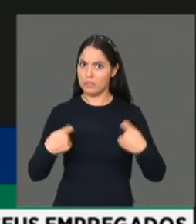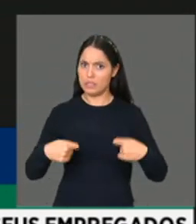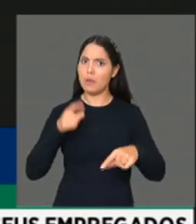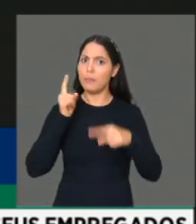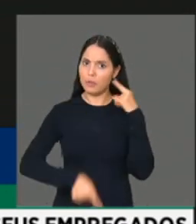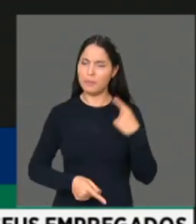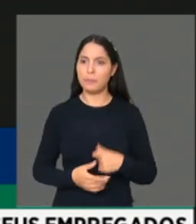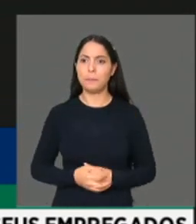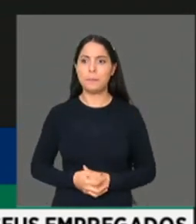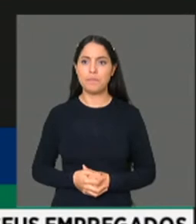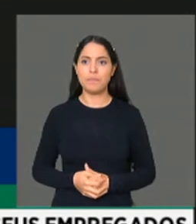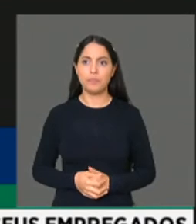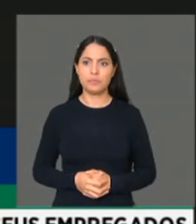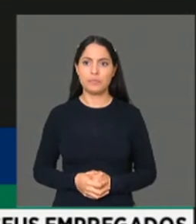DA PANDEMIA. ESSE PROJETO DA